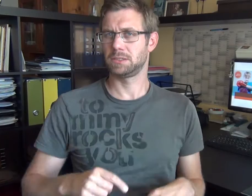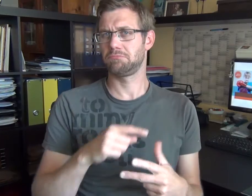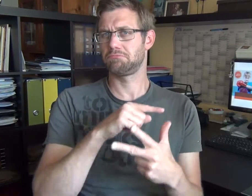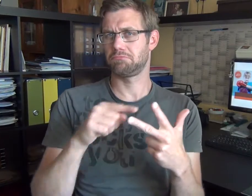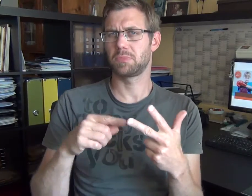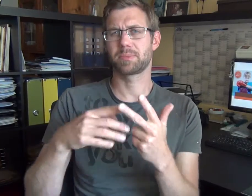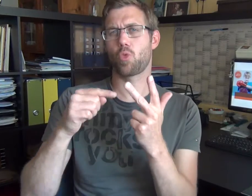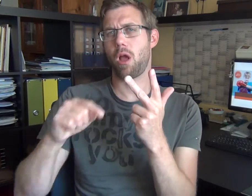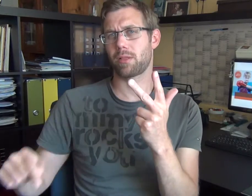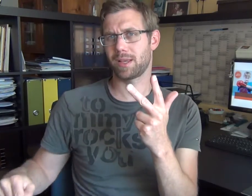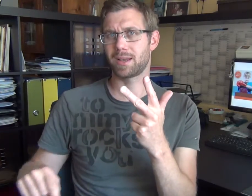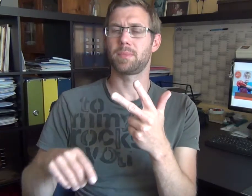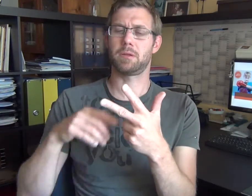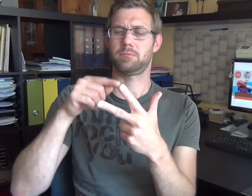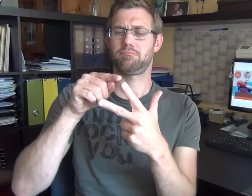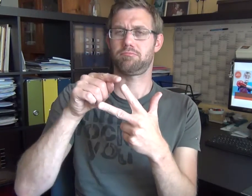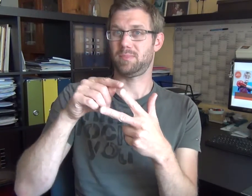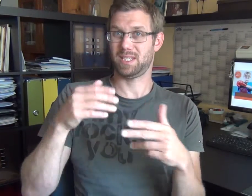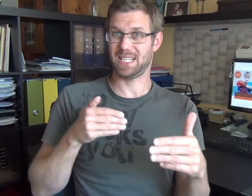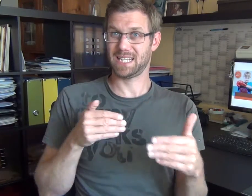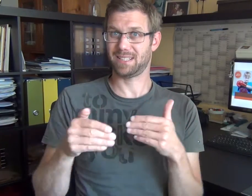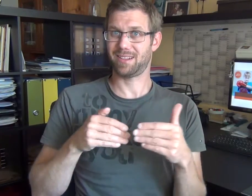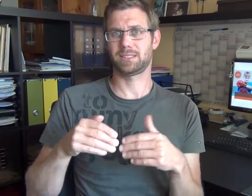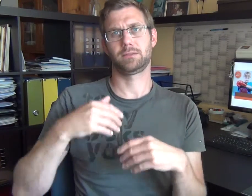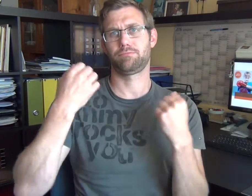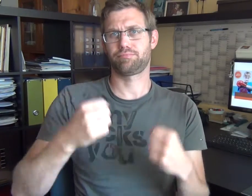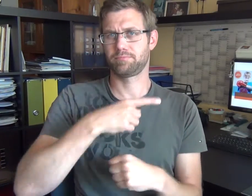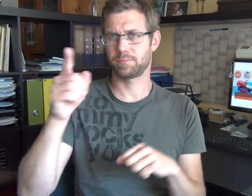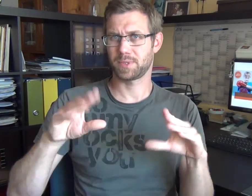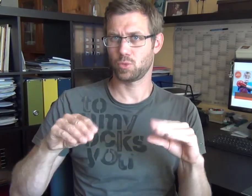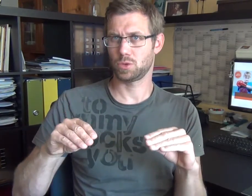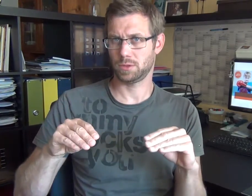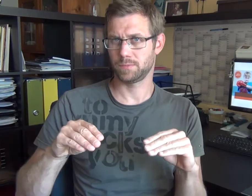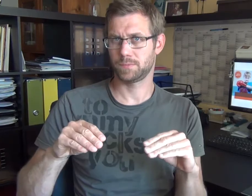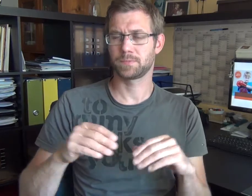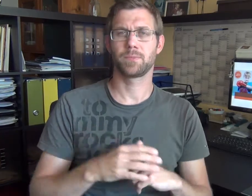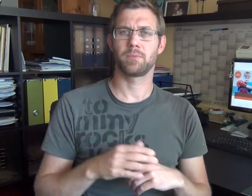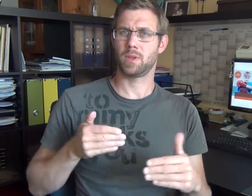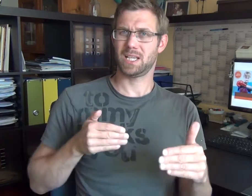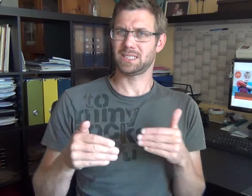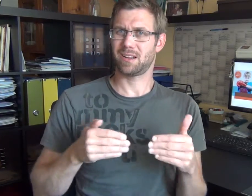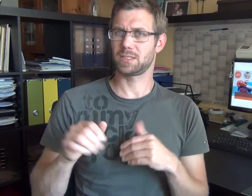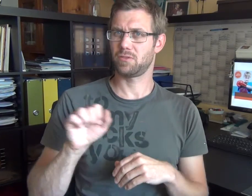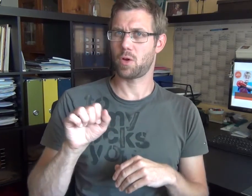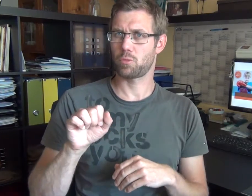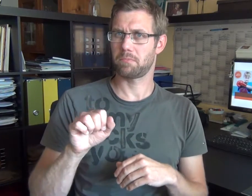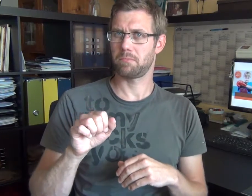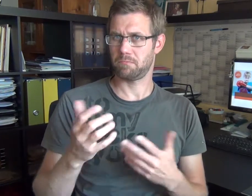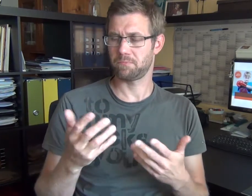Das waren drei verschiedene Gebärden von vielen. Die zweite Gebärde wurde am meisten verwendet. Warum wird so gebärdet?